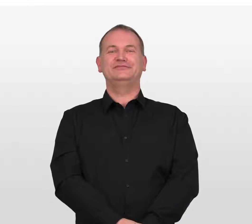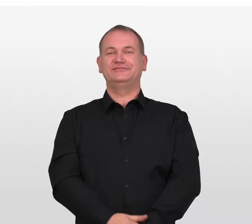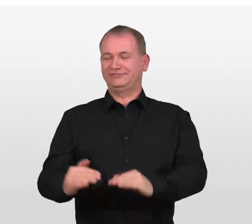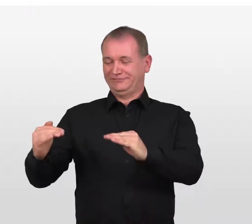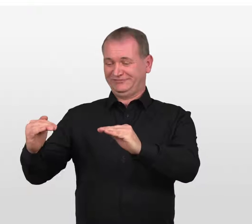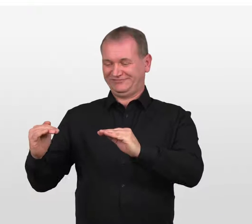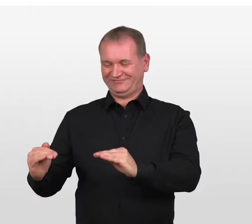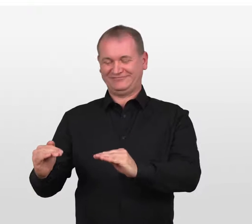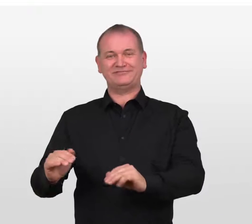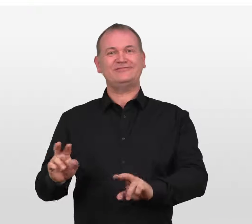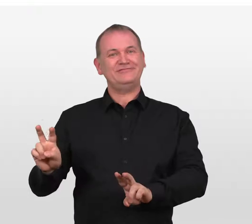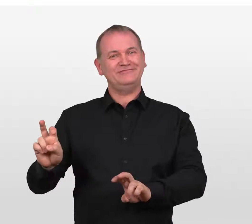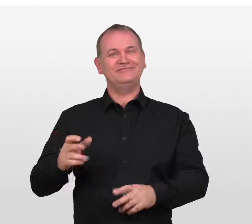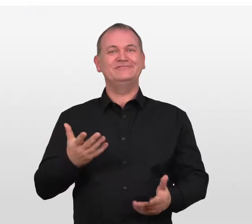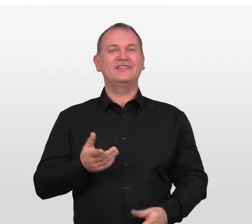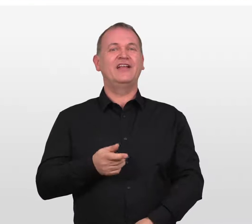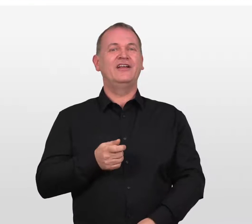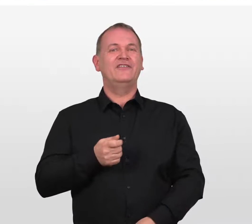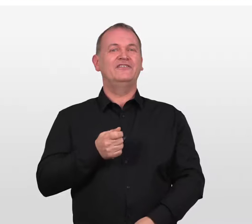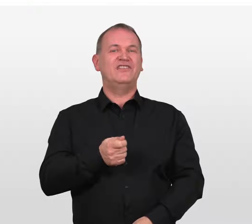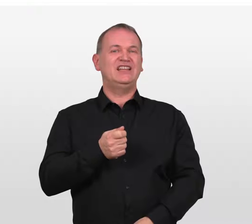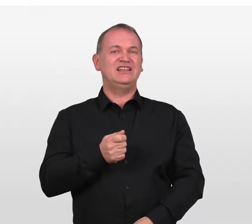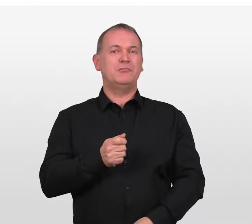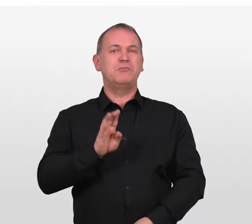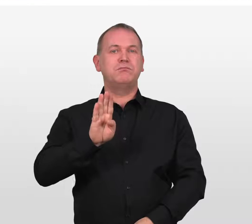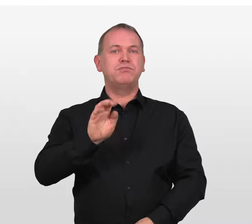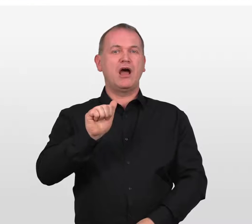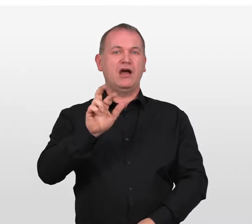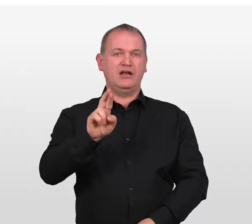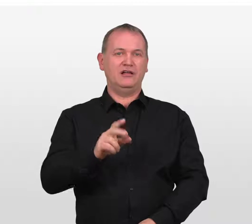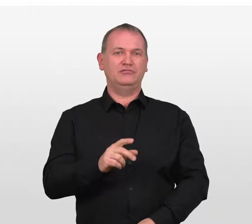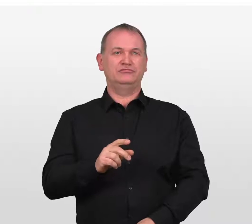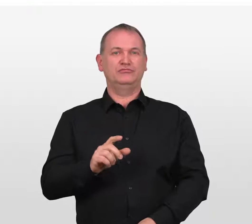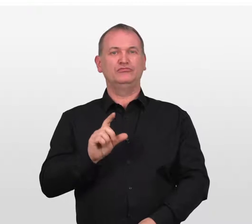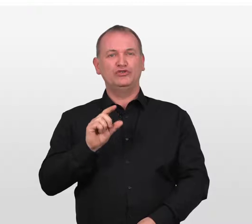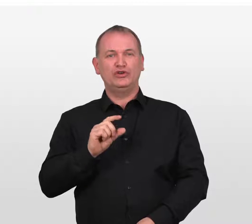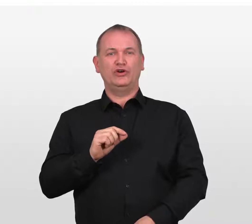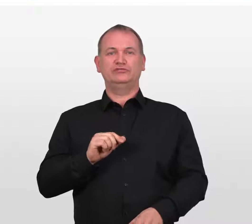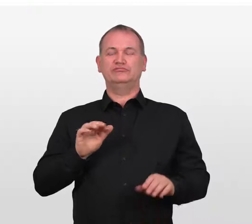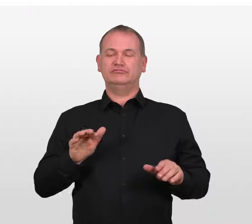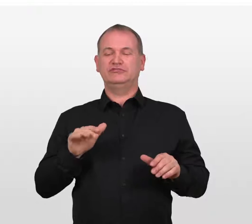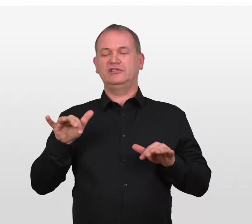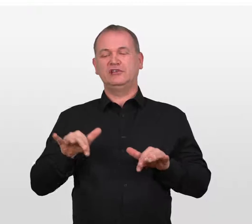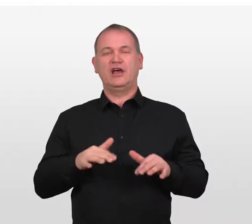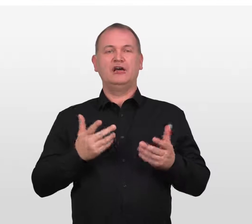Unter „Versicherbar?“ können Sie nachlesen, wie ein Gebäude in der